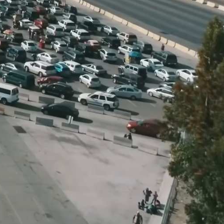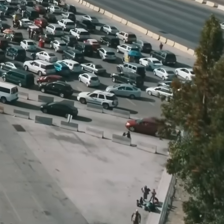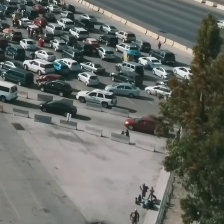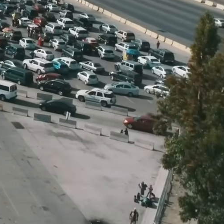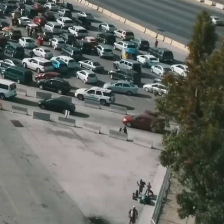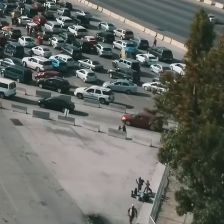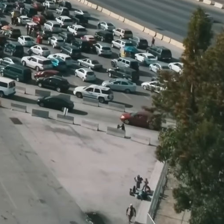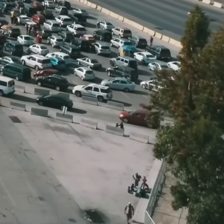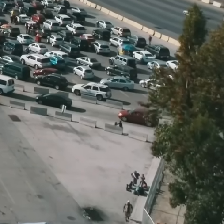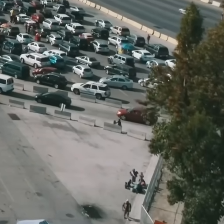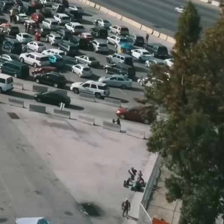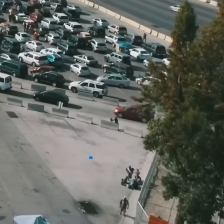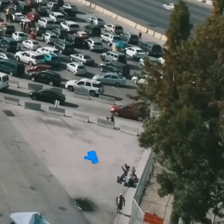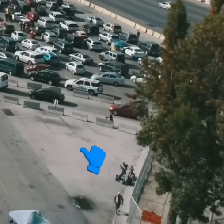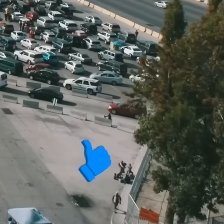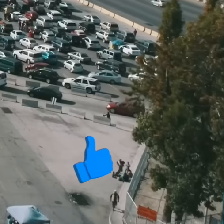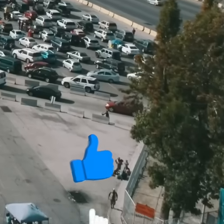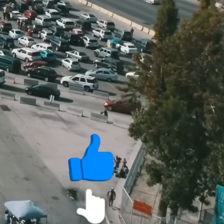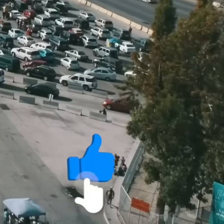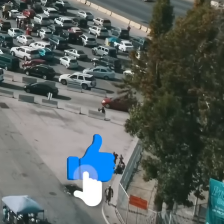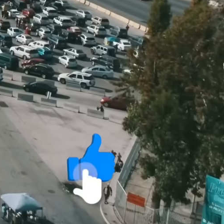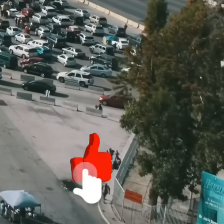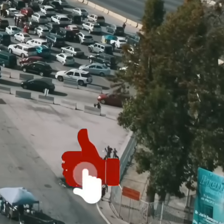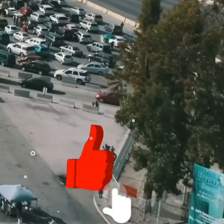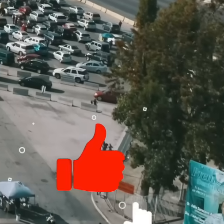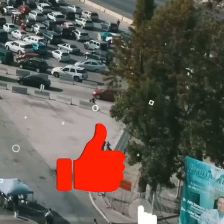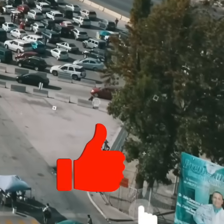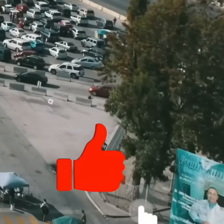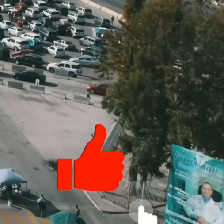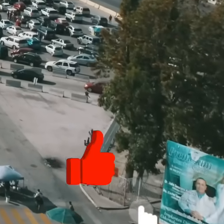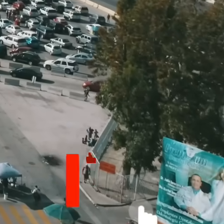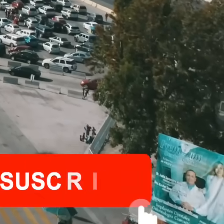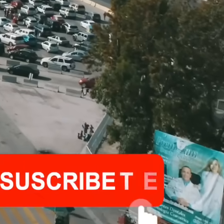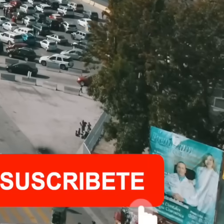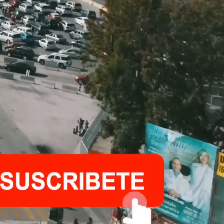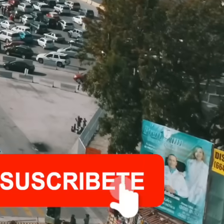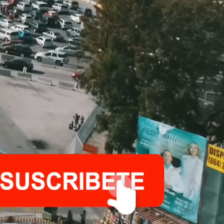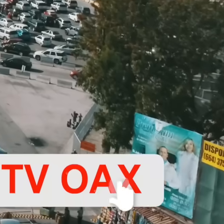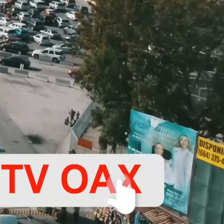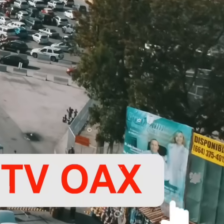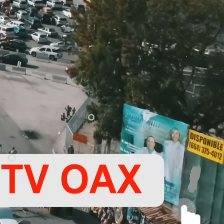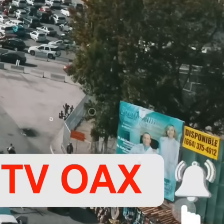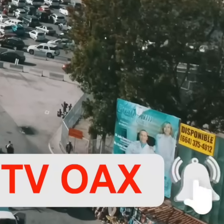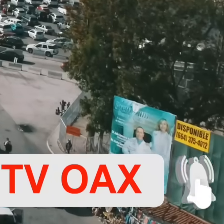atrás las excusas. Hoy entregamos espacios y oficinas de talla internacional, instalaciones